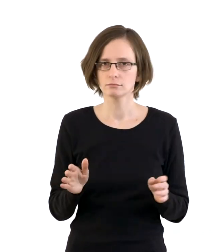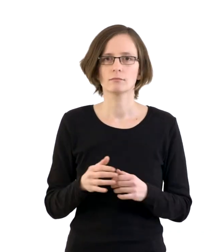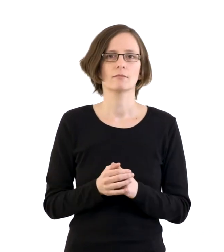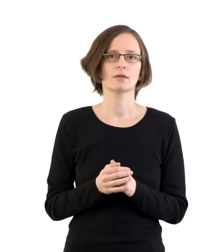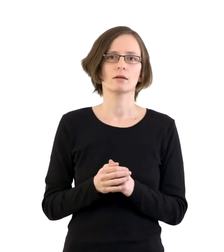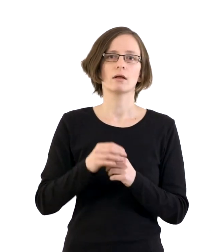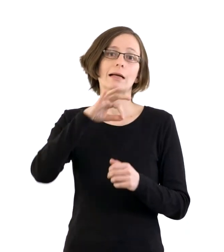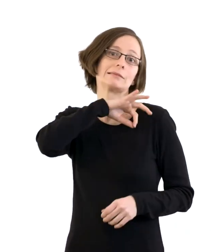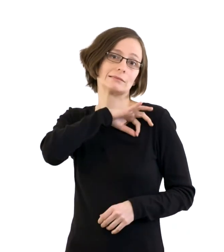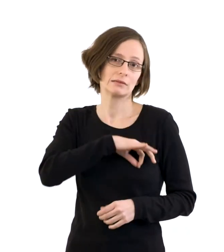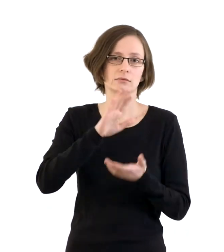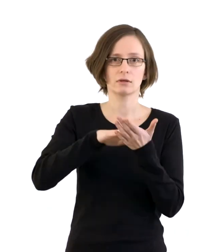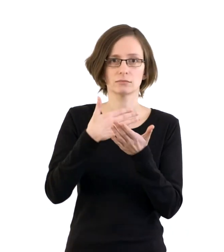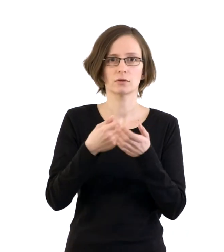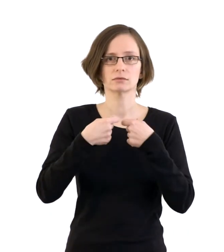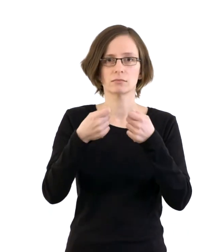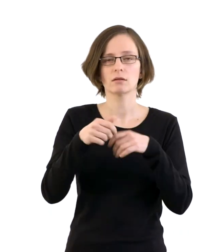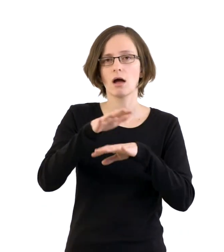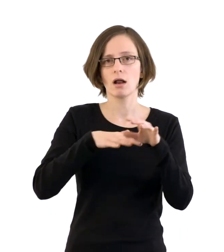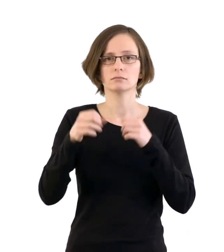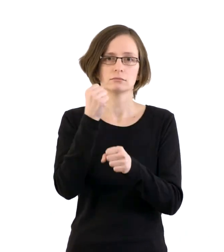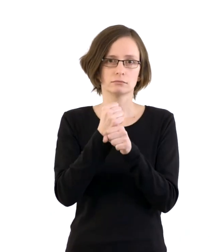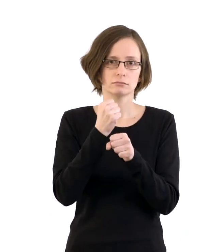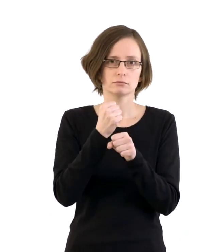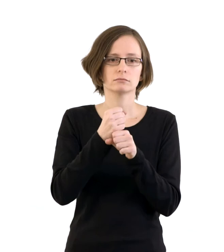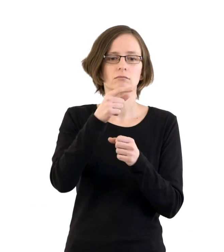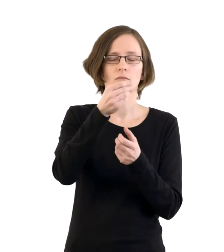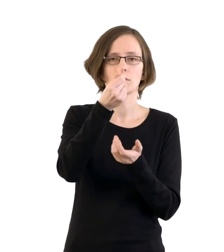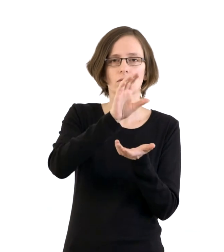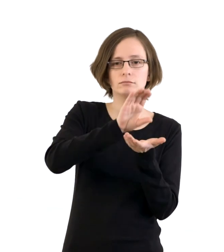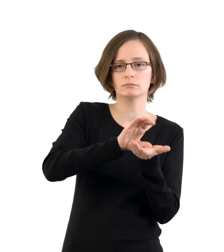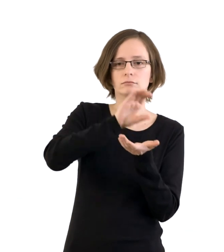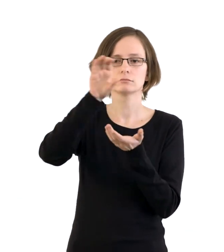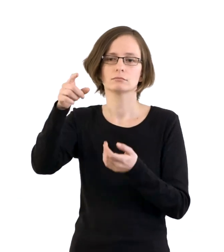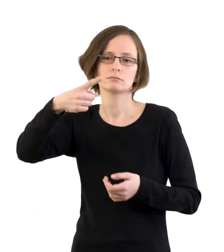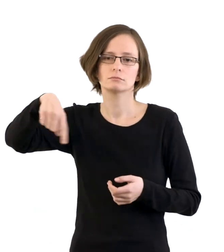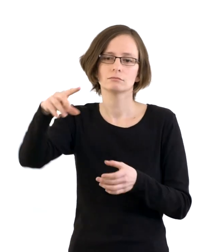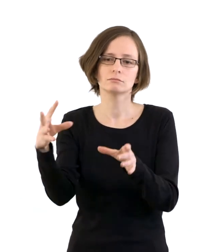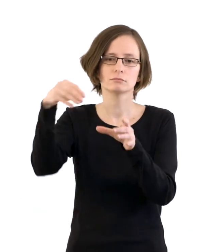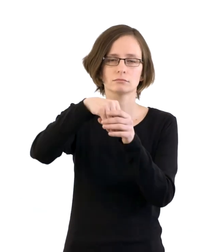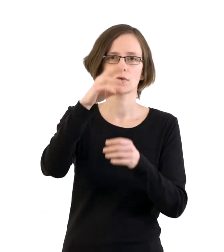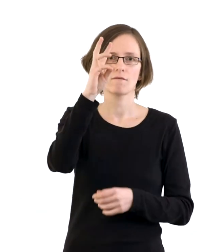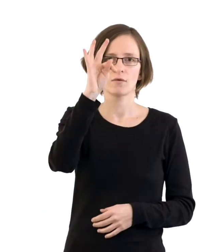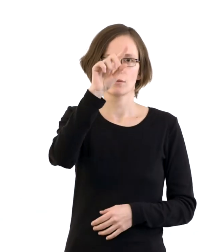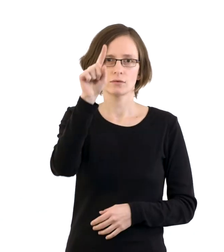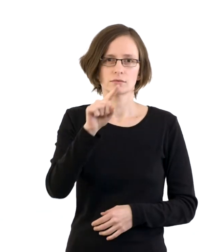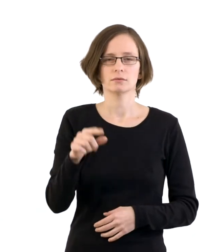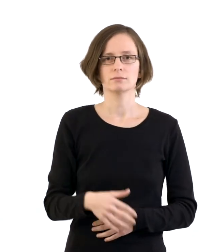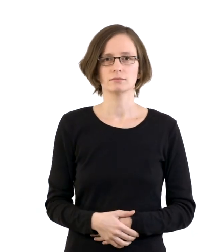a zysk ze sprzedaży wyrobów itp. jest przeznaczany na cele społeczne i rehabilitację społeczną uczestników warsztatów.